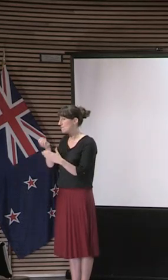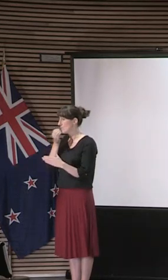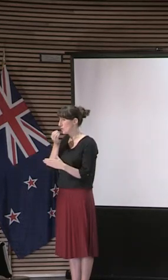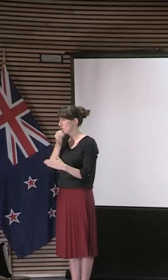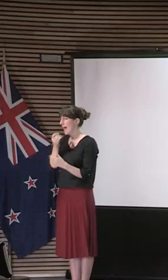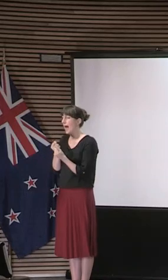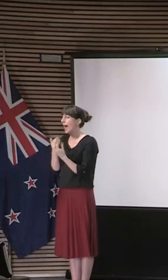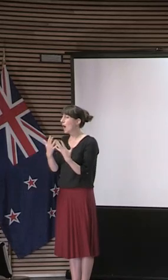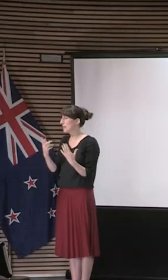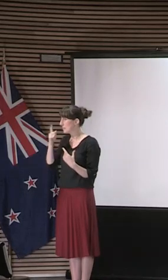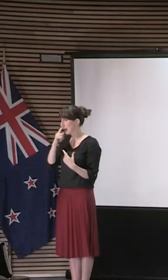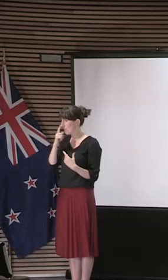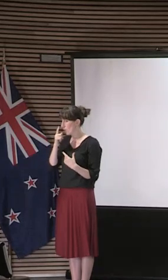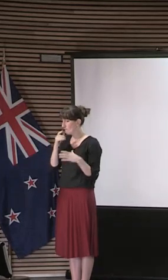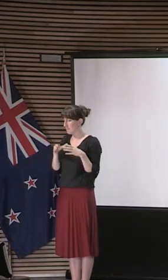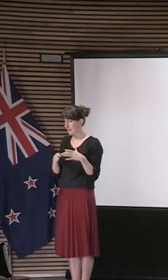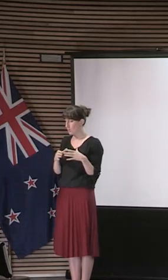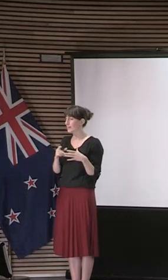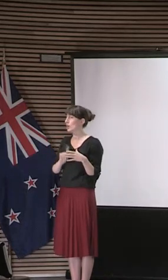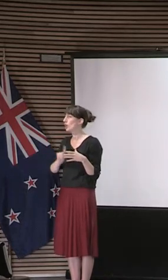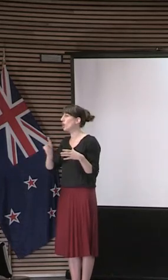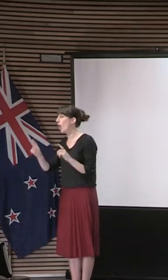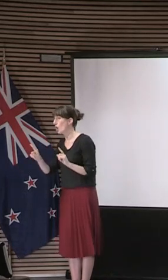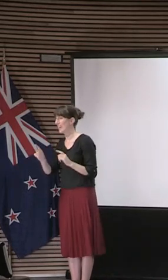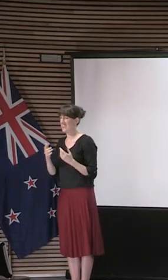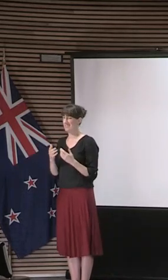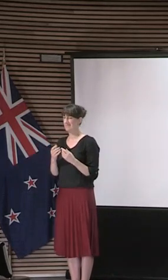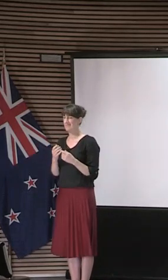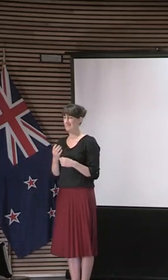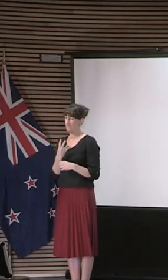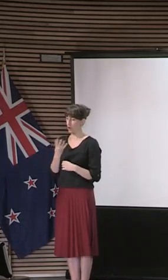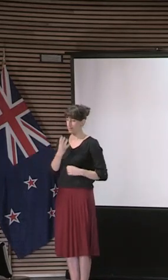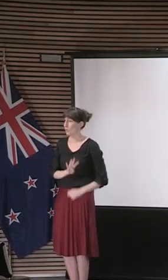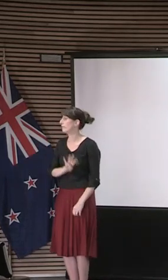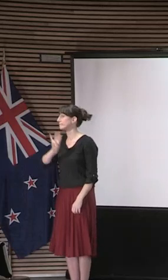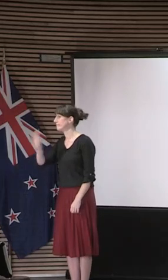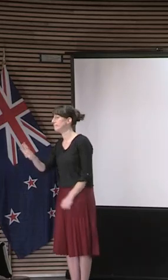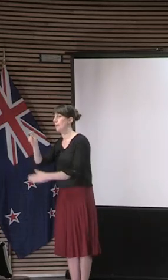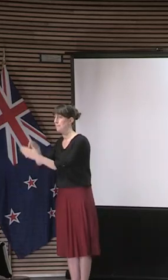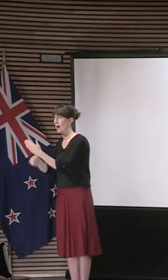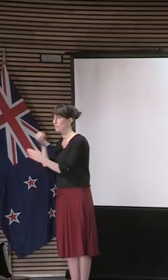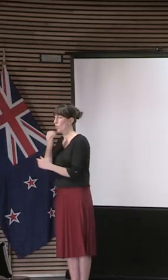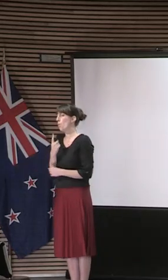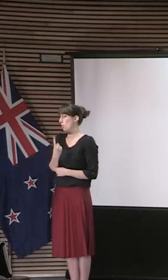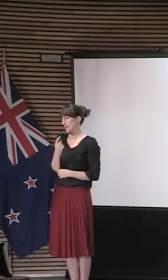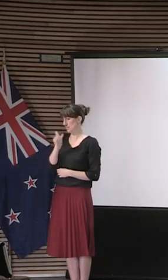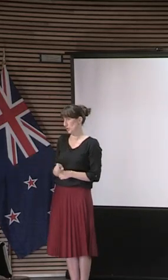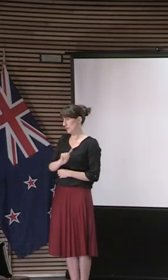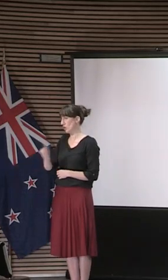Me whai rohe ki te rahinga o nga taangata ki te